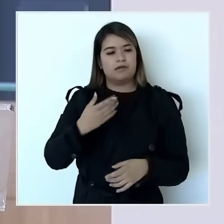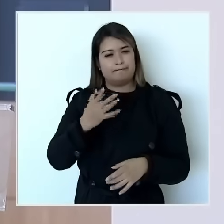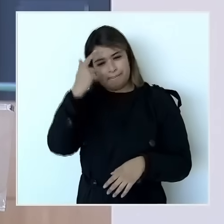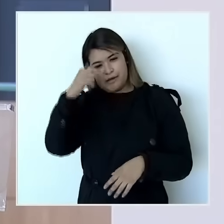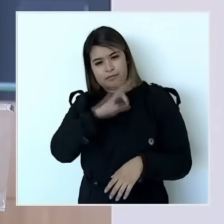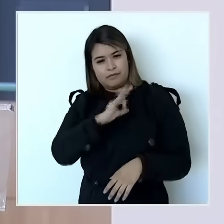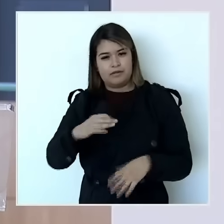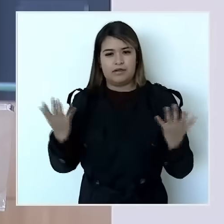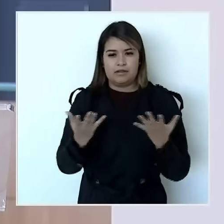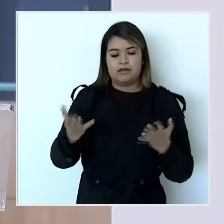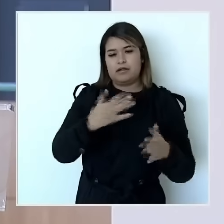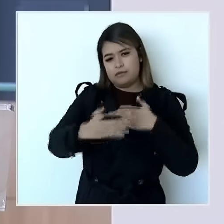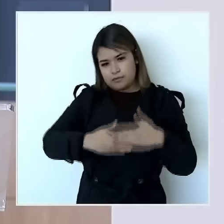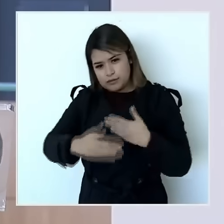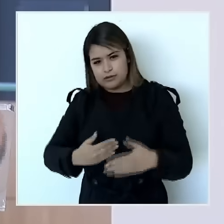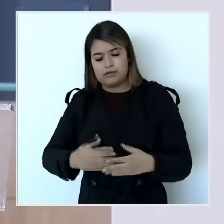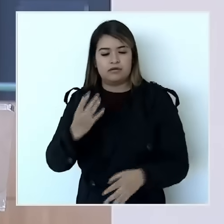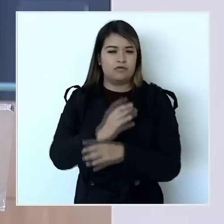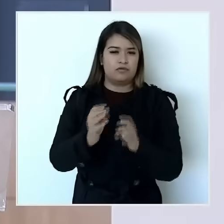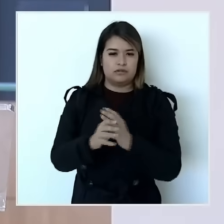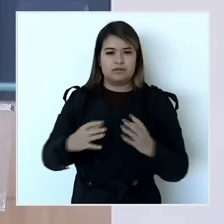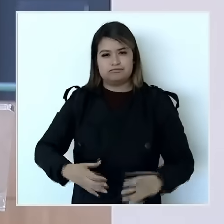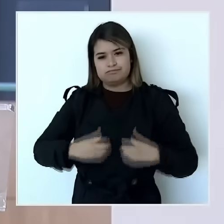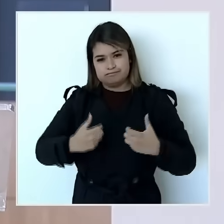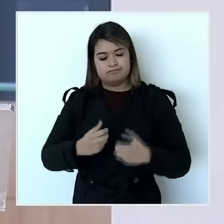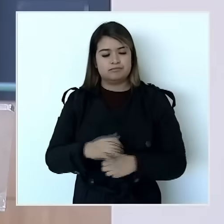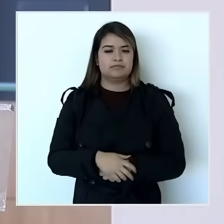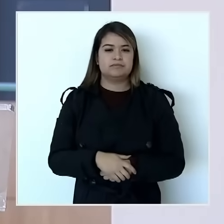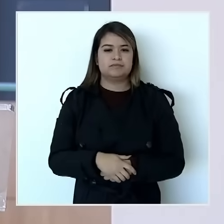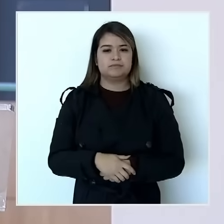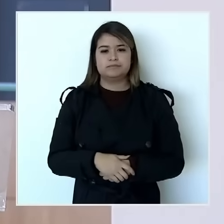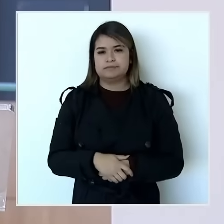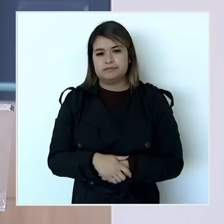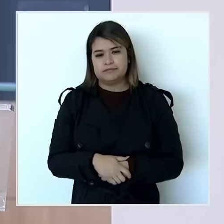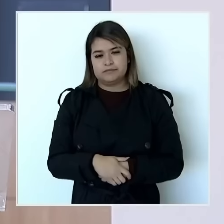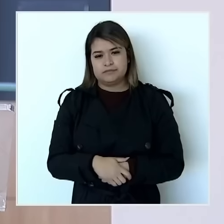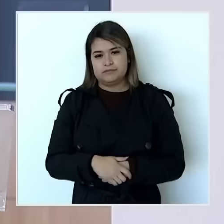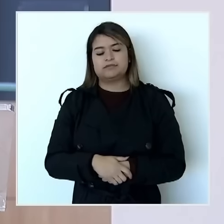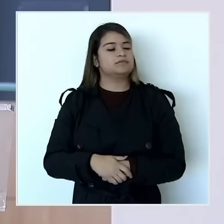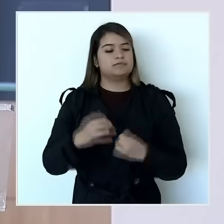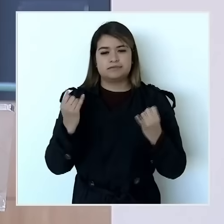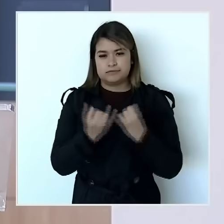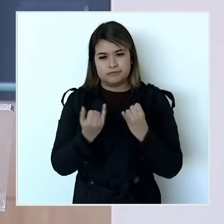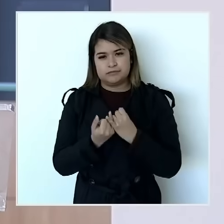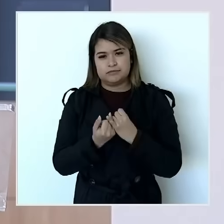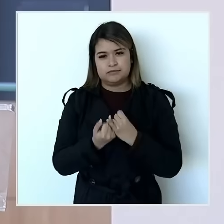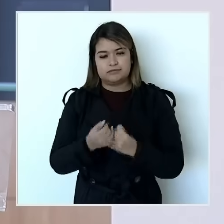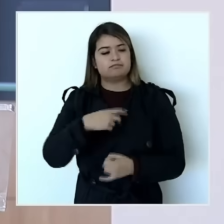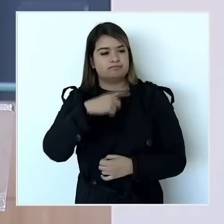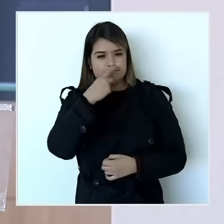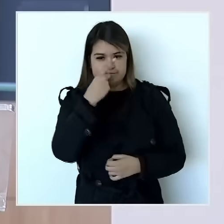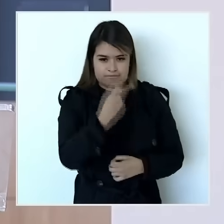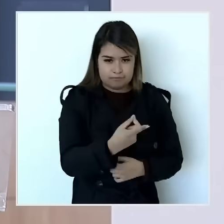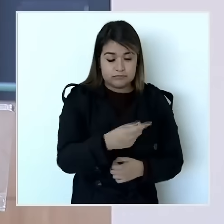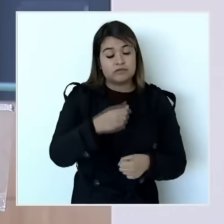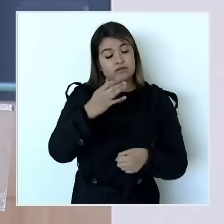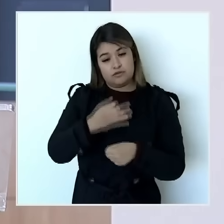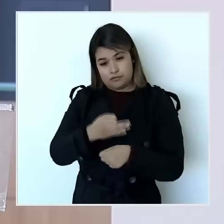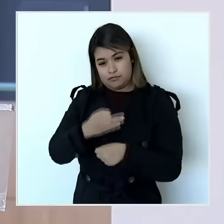en este punto de nuestro territorio. Y finalmente debo mencionar el banderazo de salida que dimos